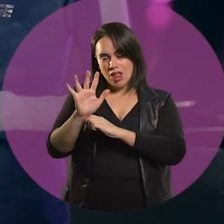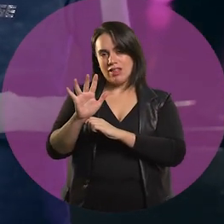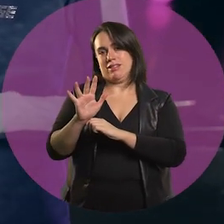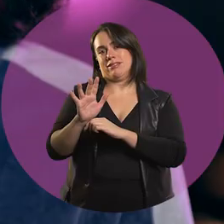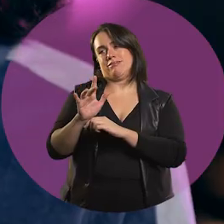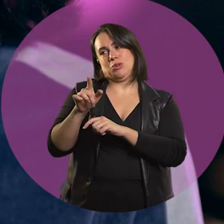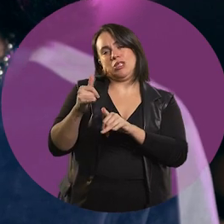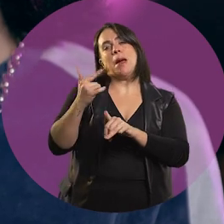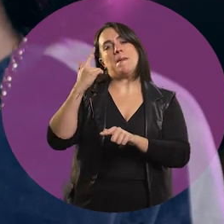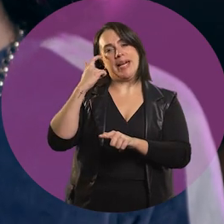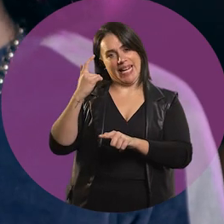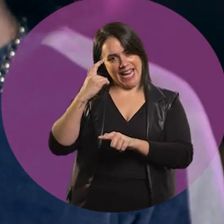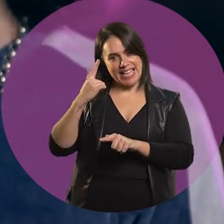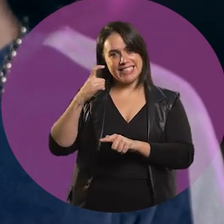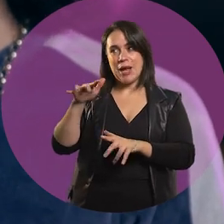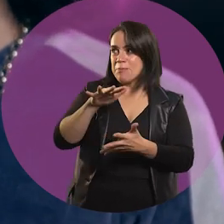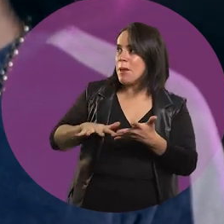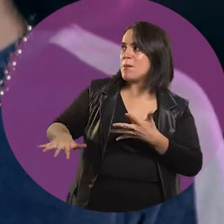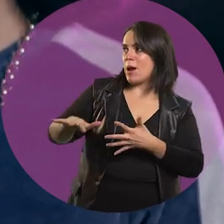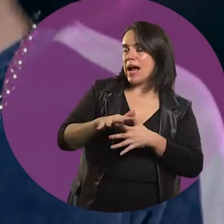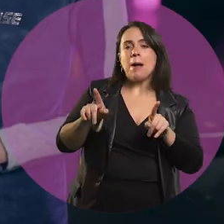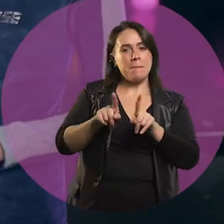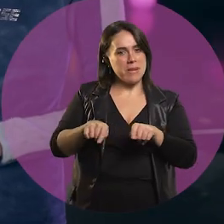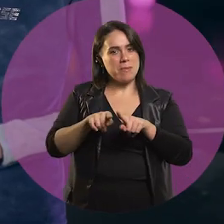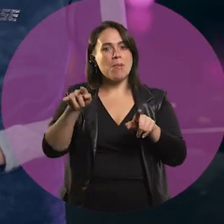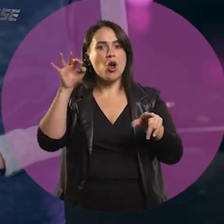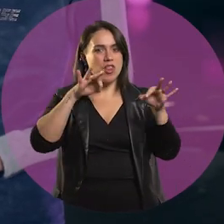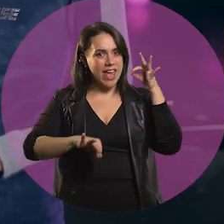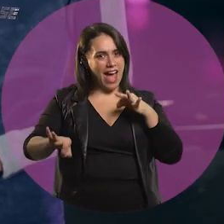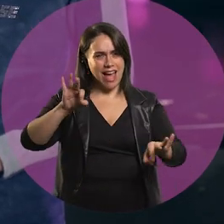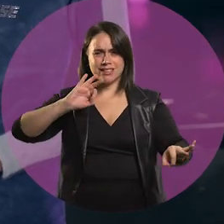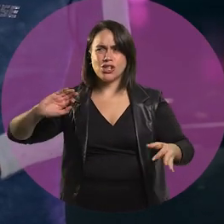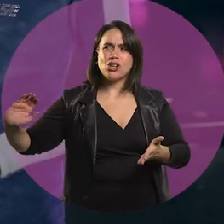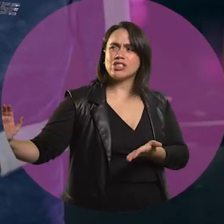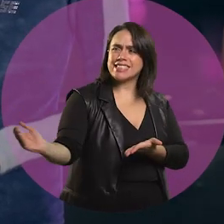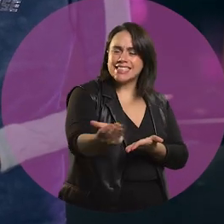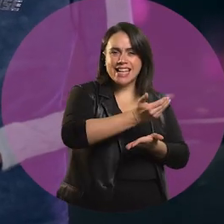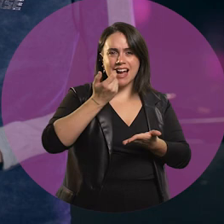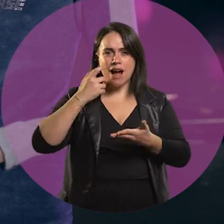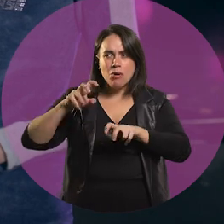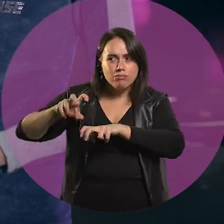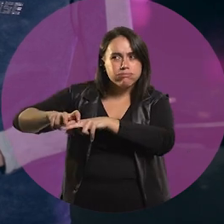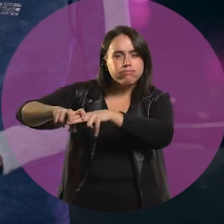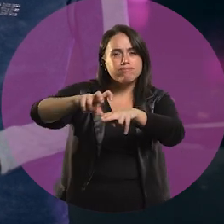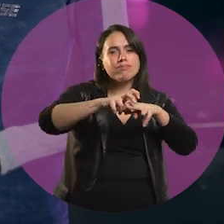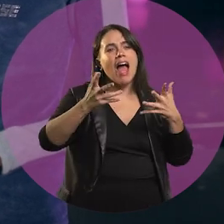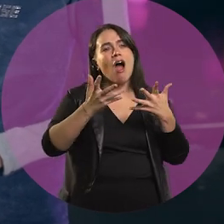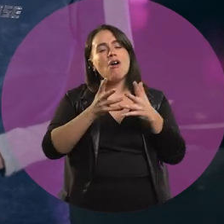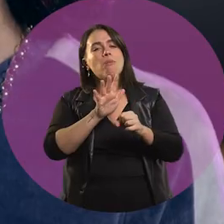de cómo es el Sodre, pero estamos en la Hugo Balzo. Replegamos todas las butacas y quedó en forma de caja negra.